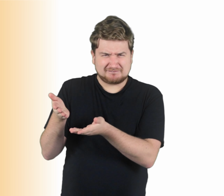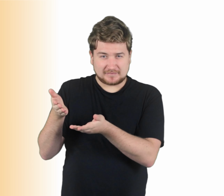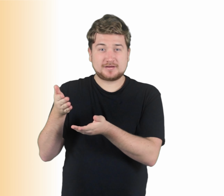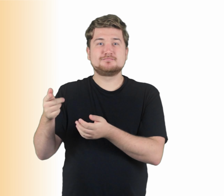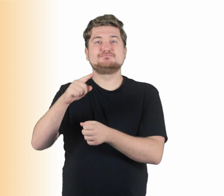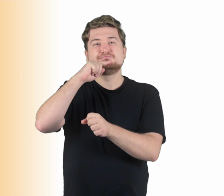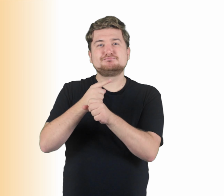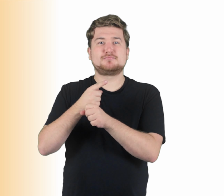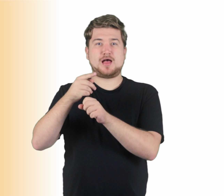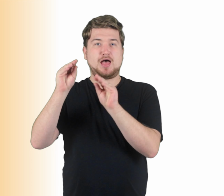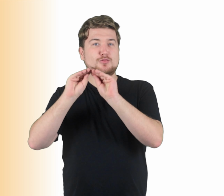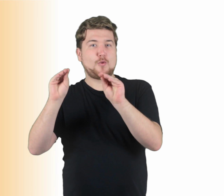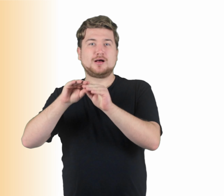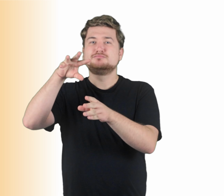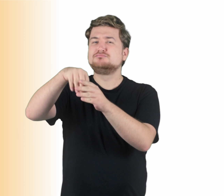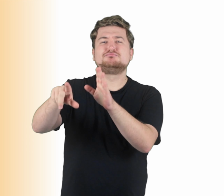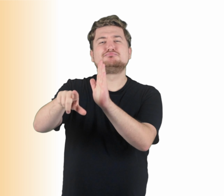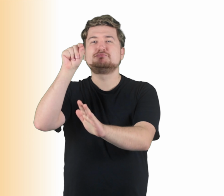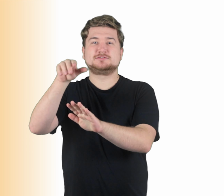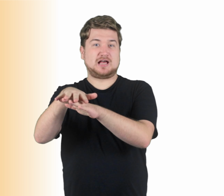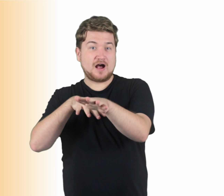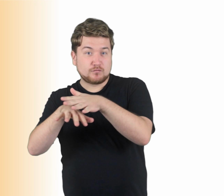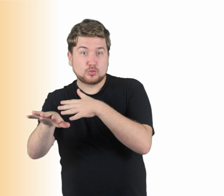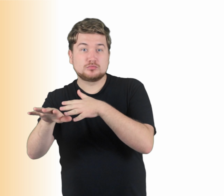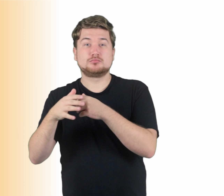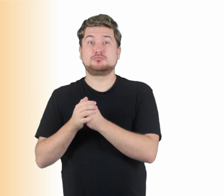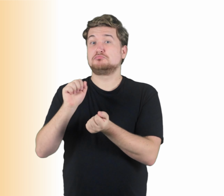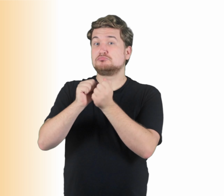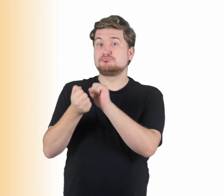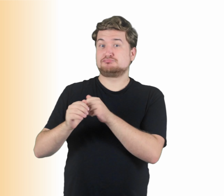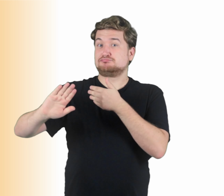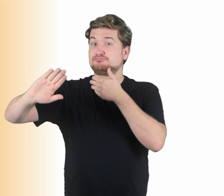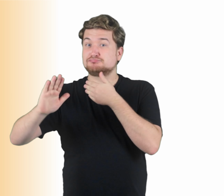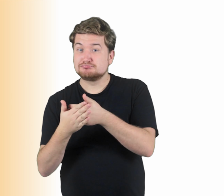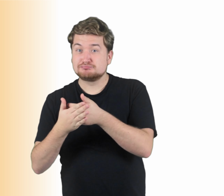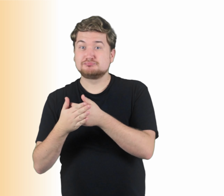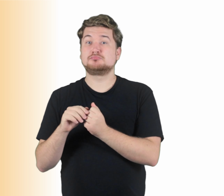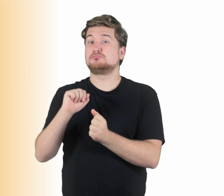Podjęcia edukacji w wybranym zawodzie, albo zawarcie związku małżeńskiego,